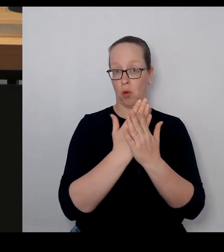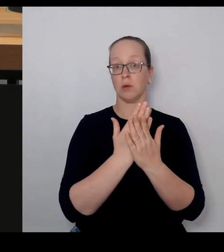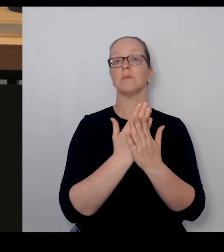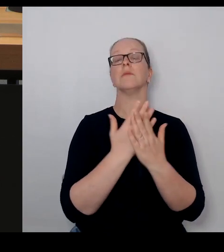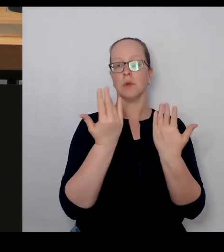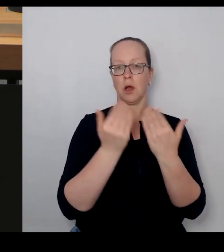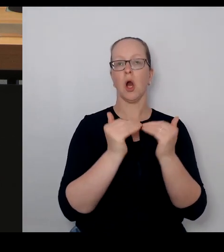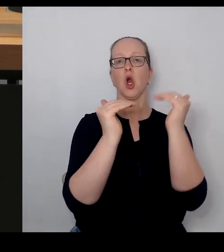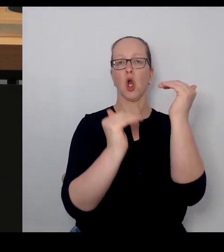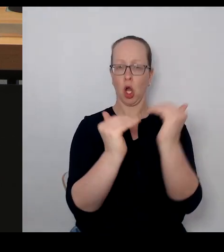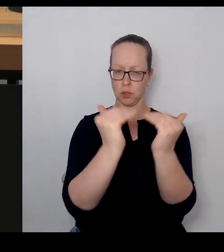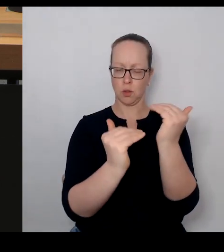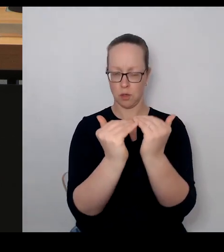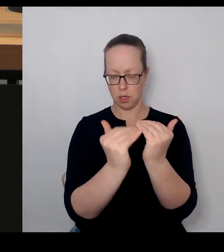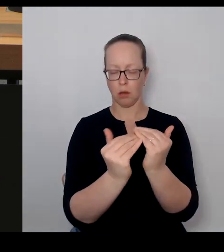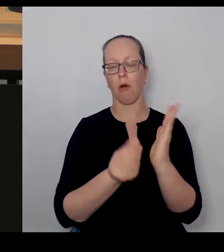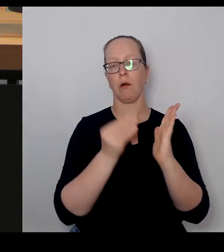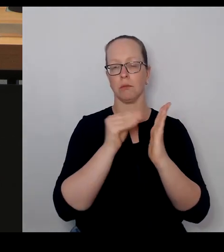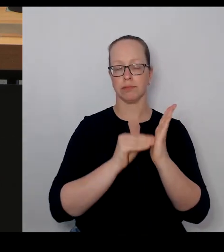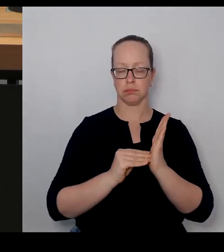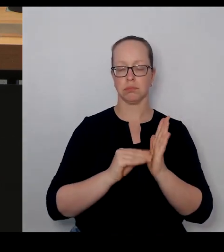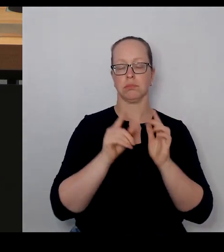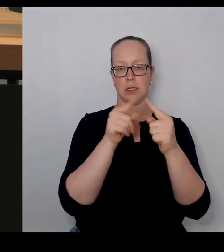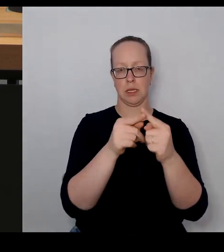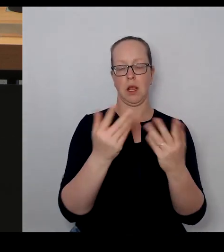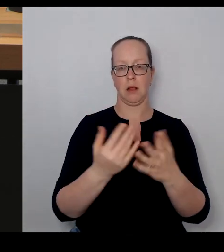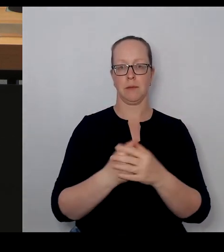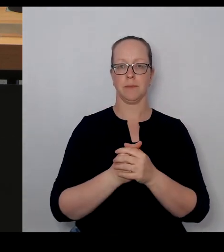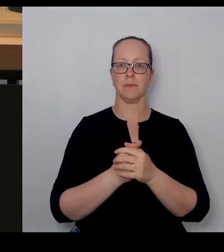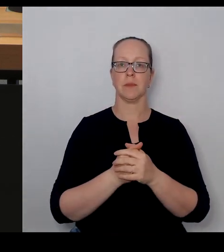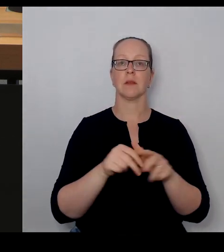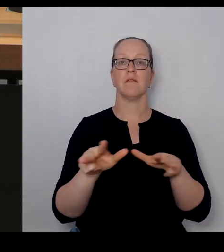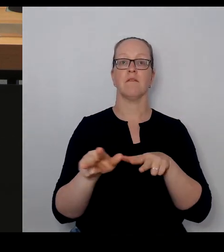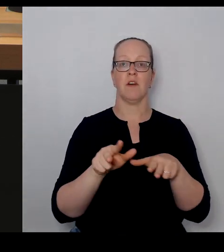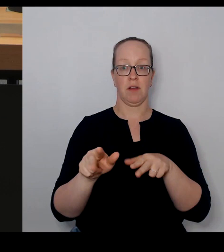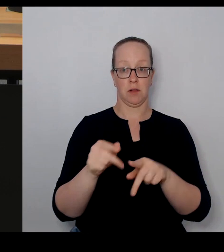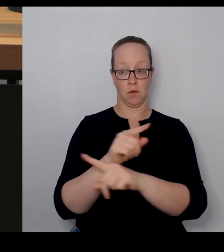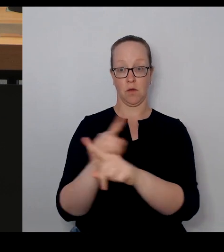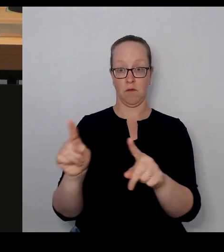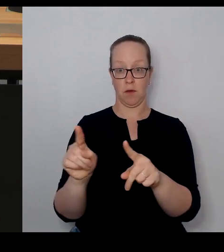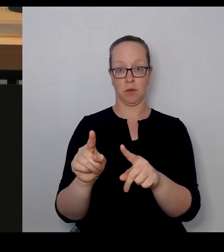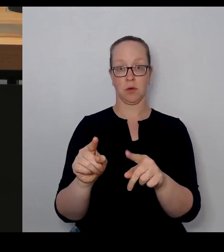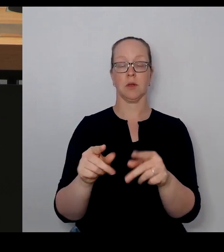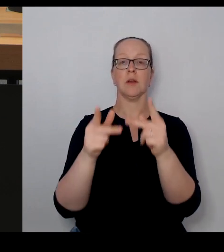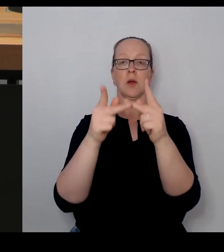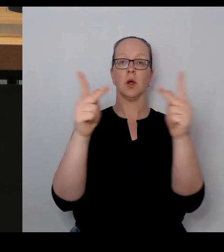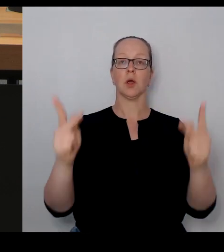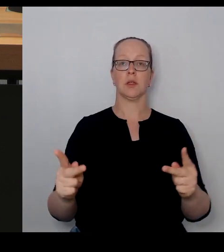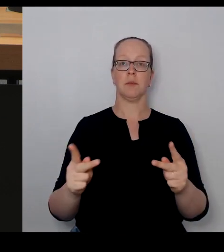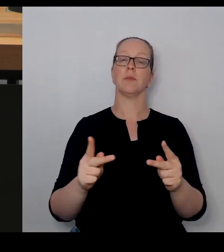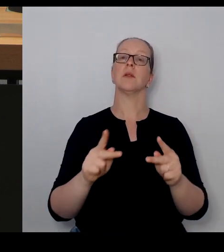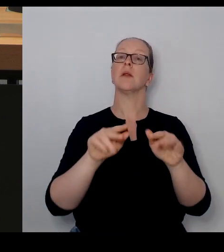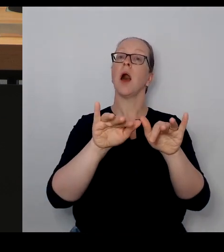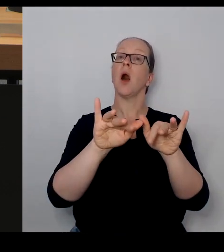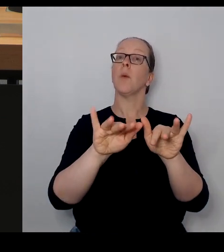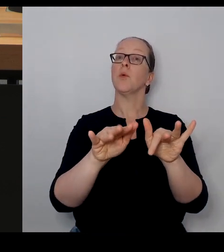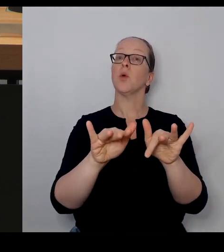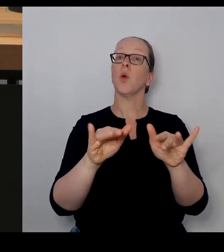zur Vorlage von Konzepten zur Verdichtung von Büroflächen aufgefordert hat. Der Flächenverbrauch muss reduziert werden. Wir müssen im Land Berlin enger zusammenrücken.